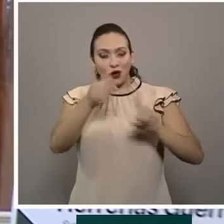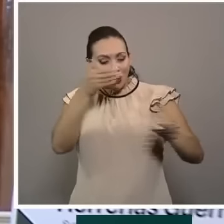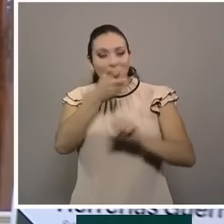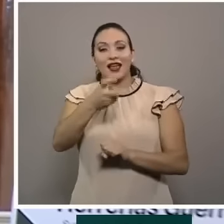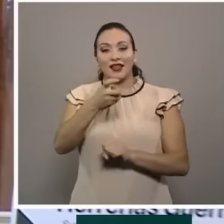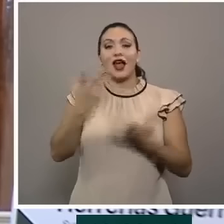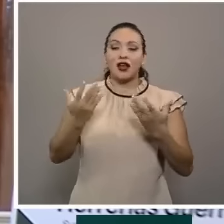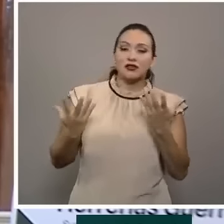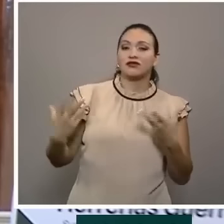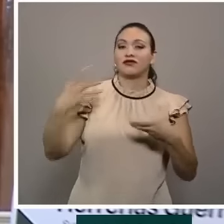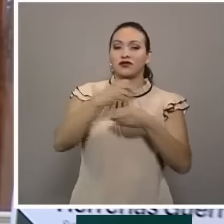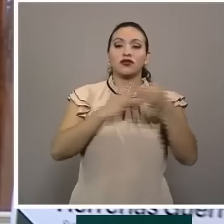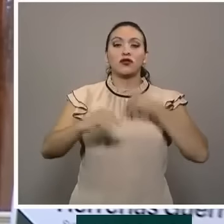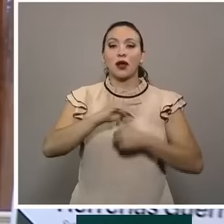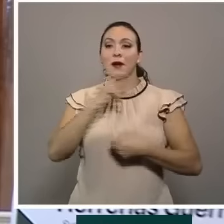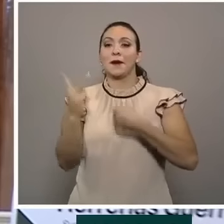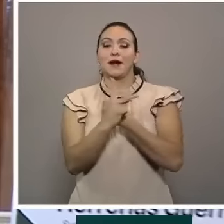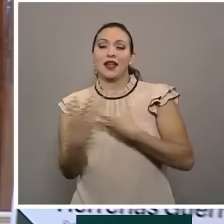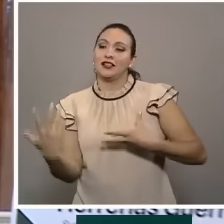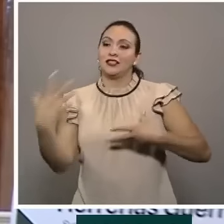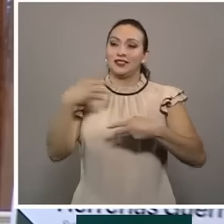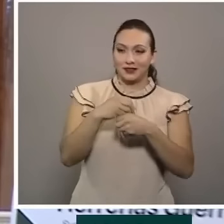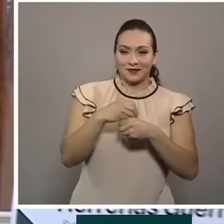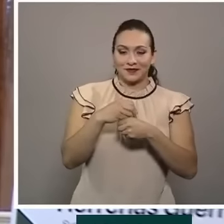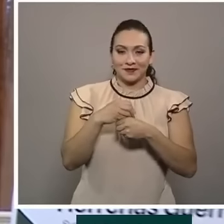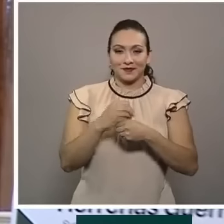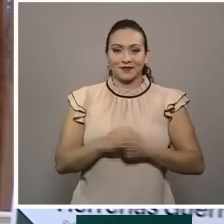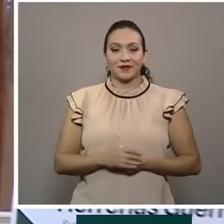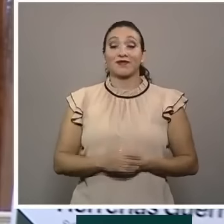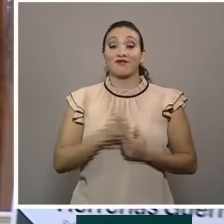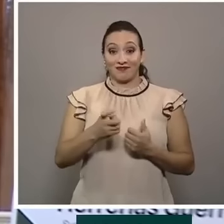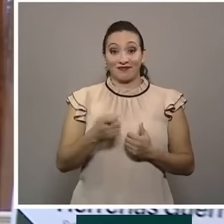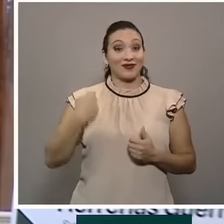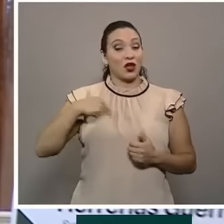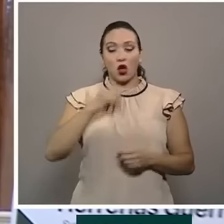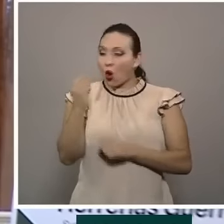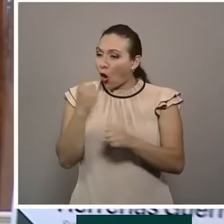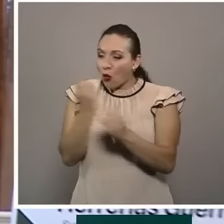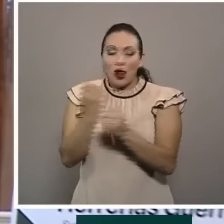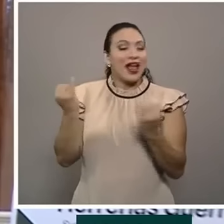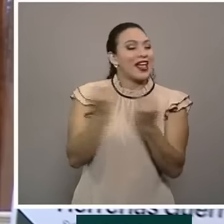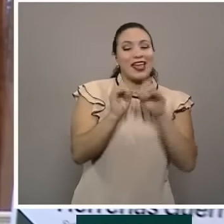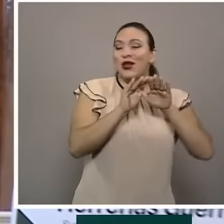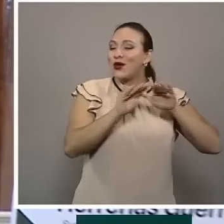un país inclusivo, de manera que todos tengamos las mismas oportunidades de acceder a la salud,